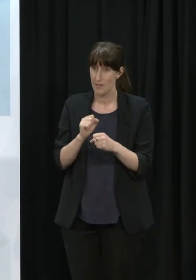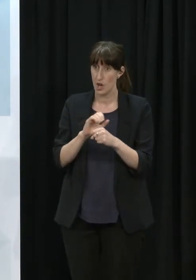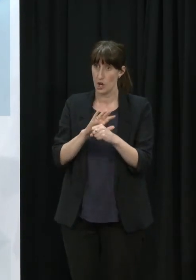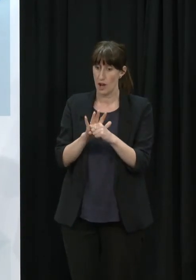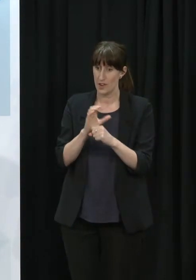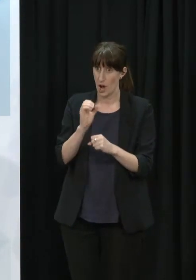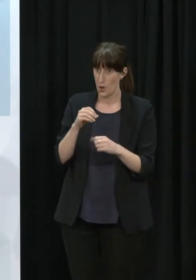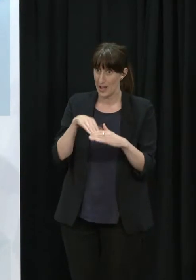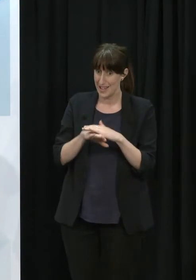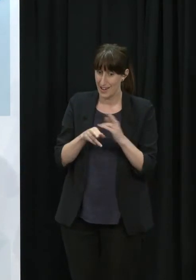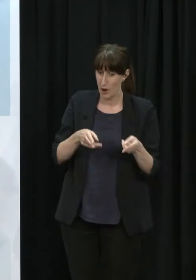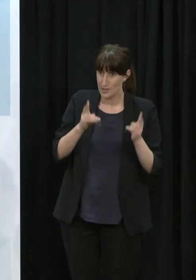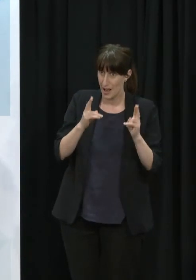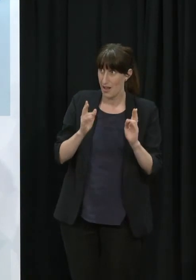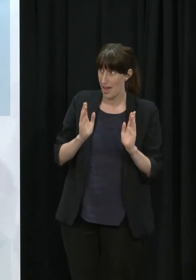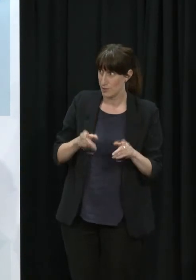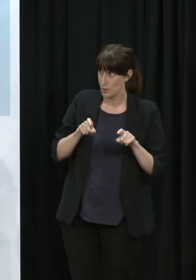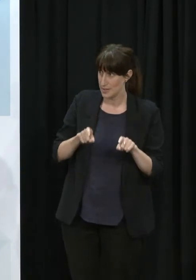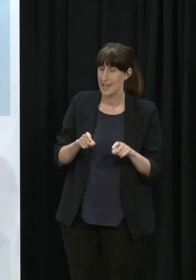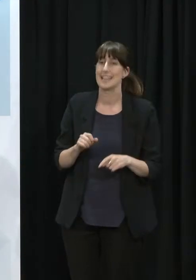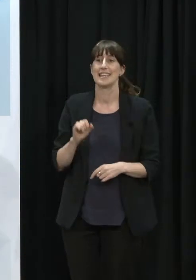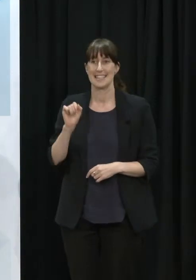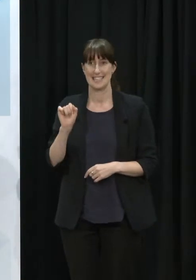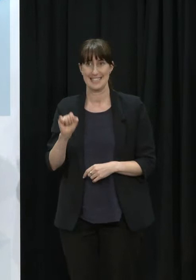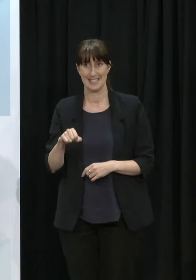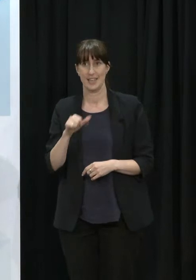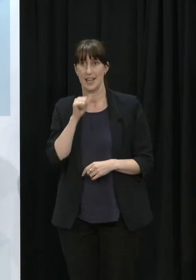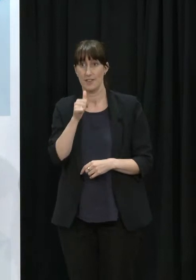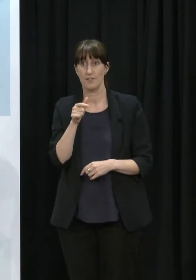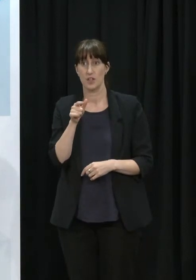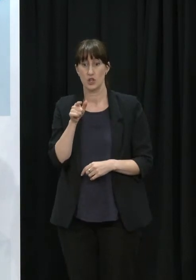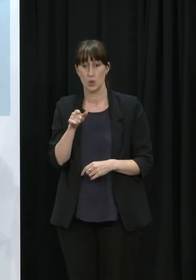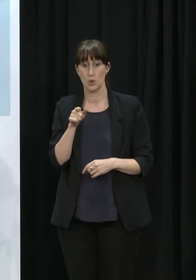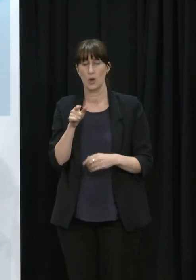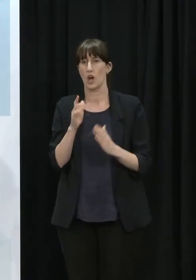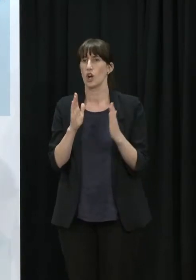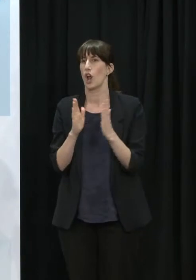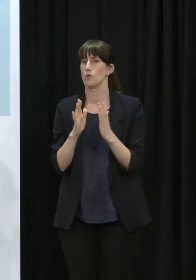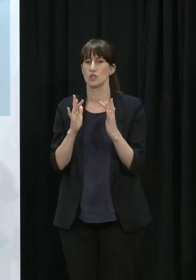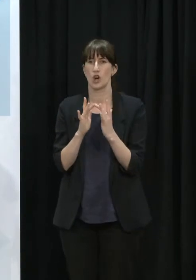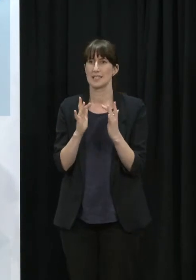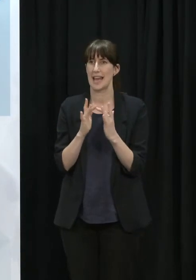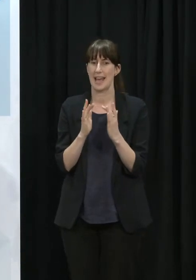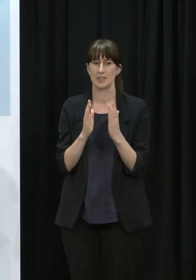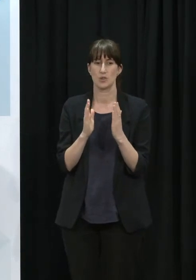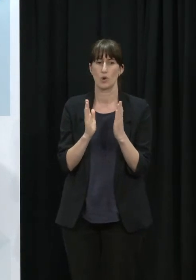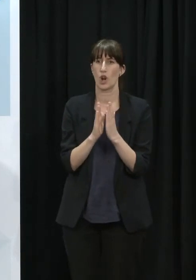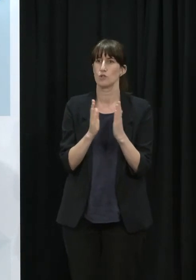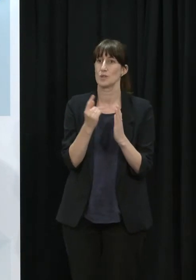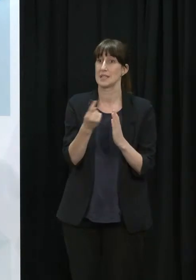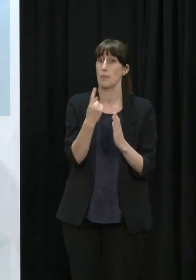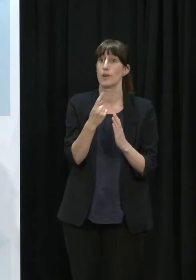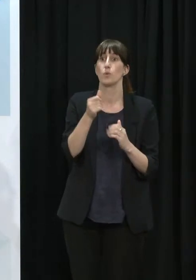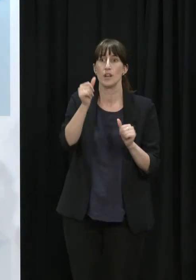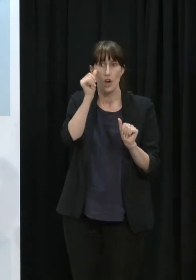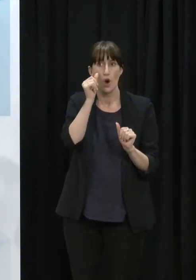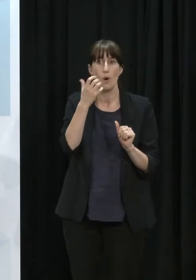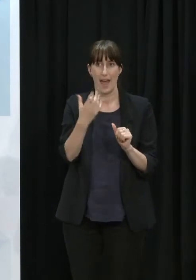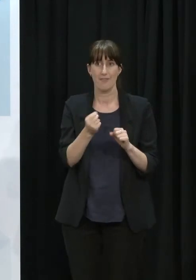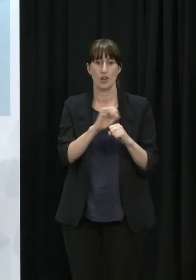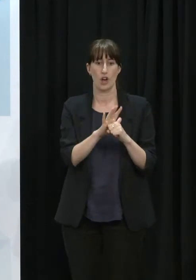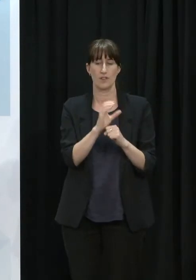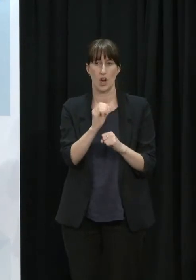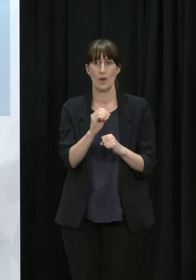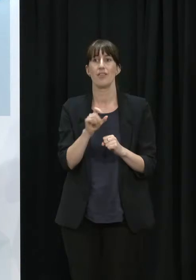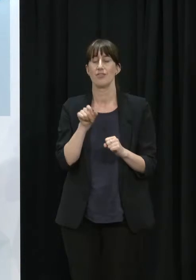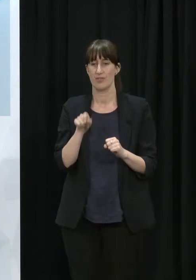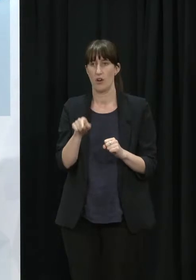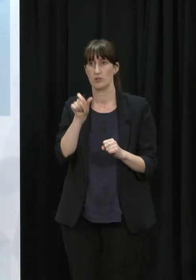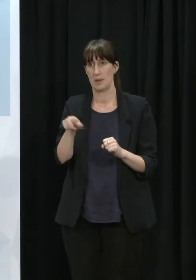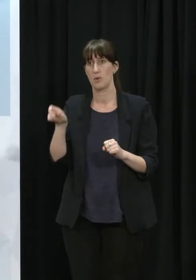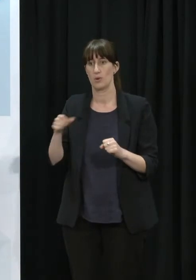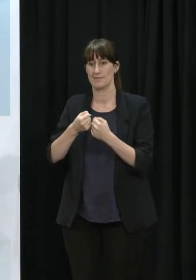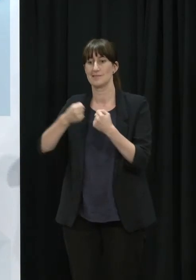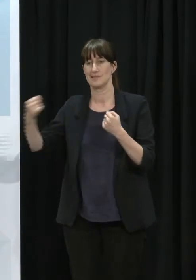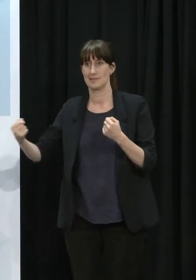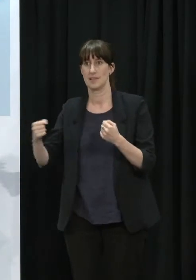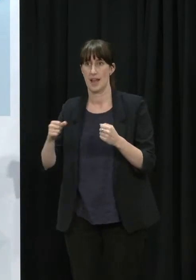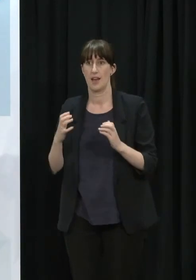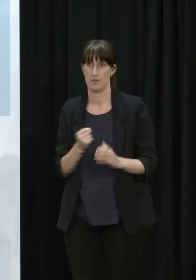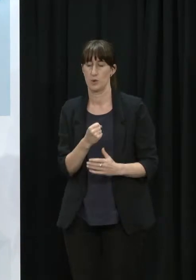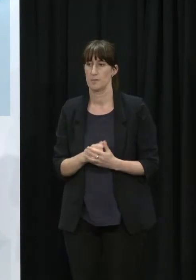nga huringa whai mana.